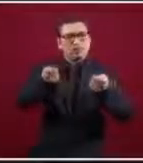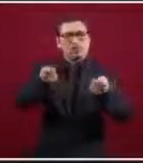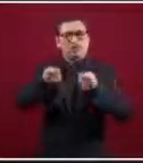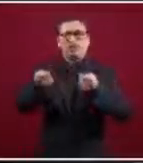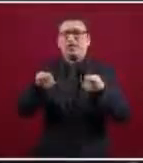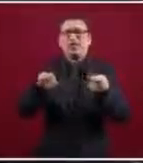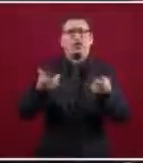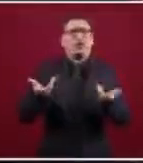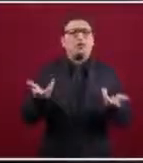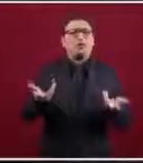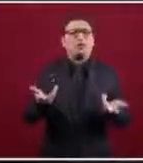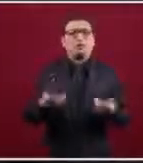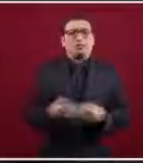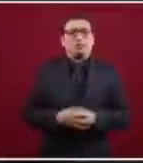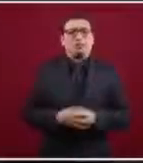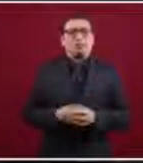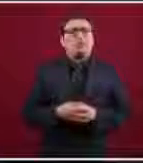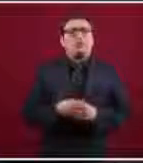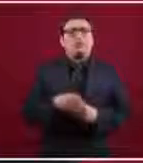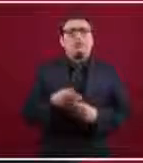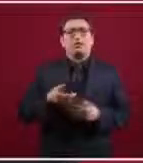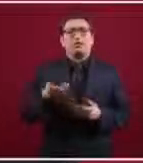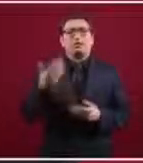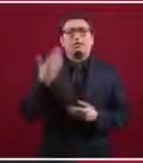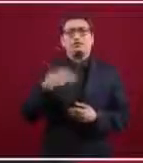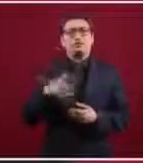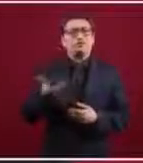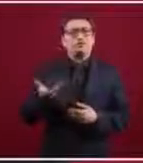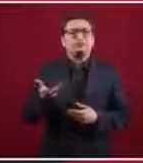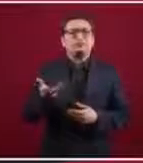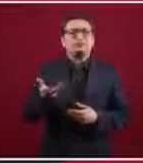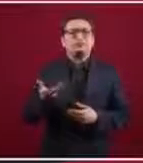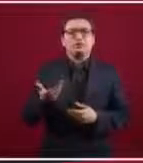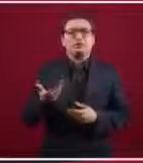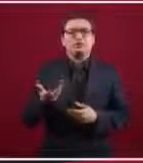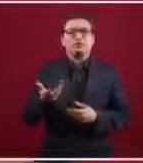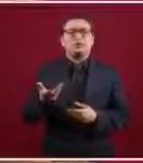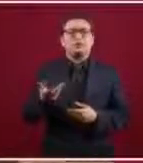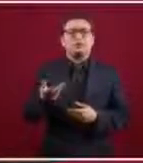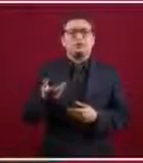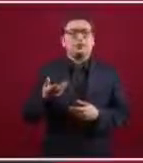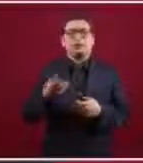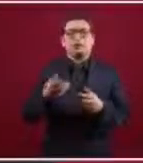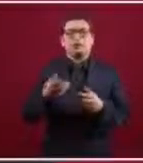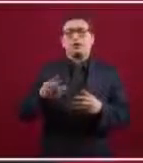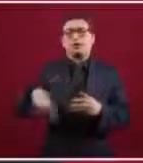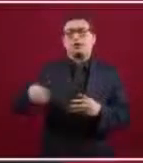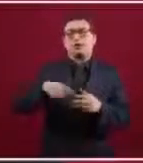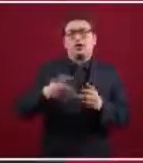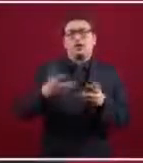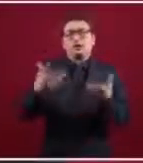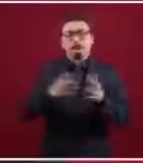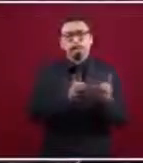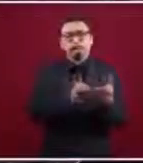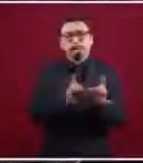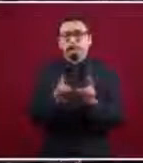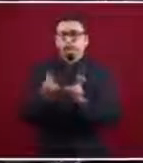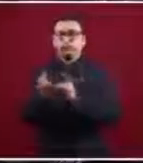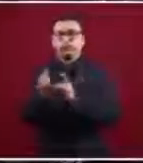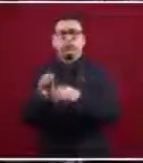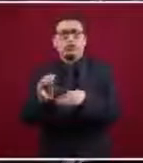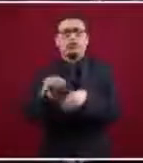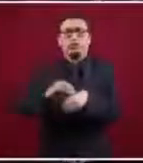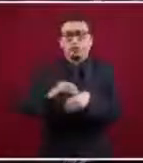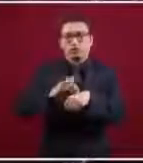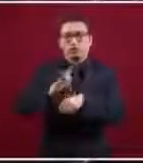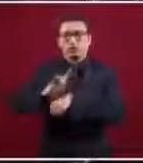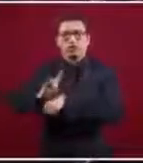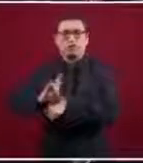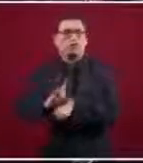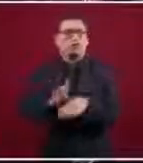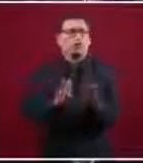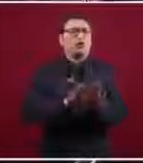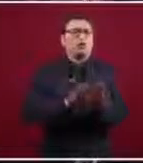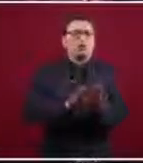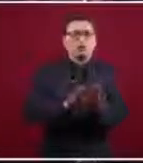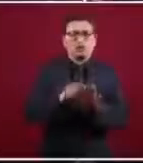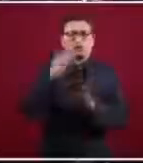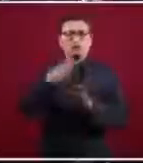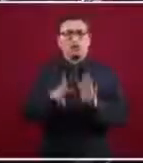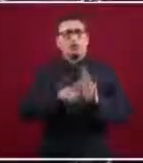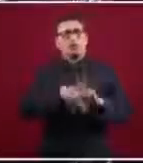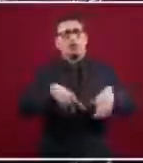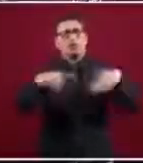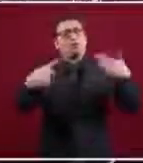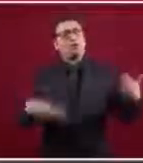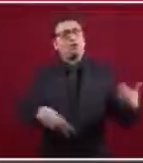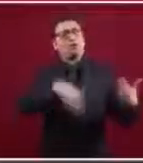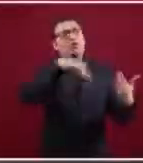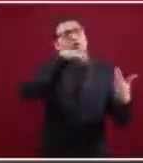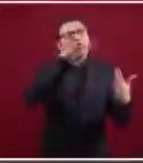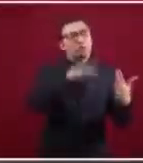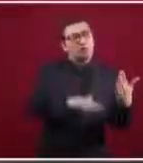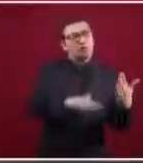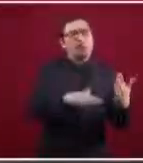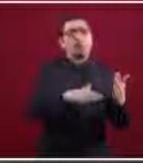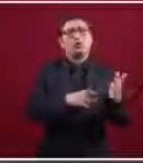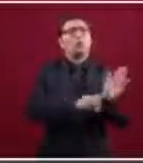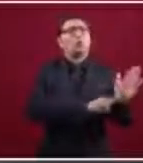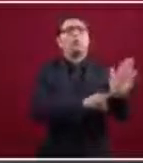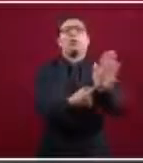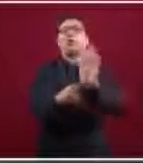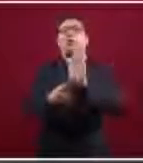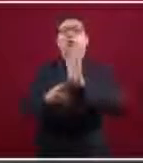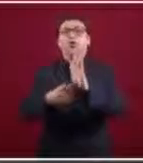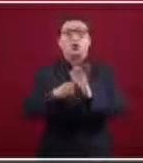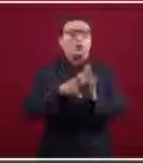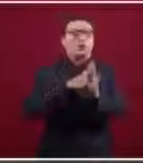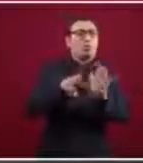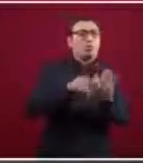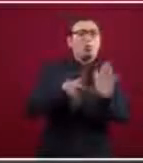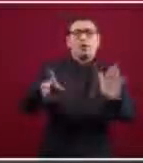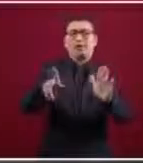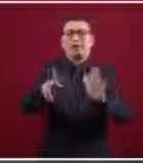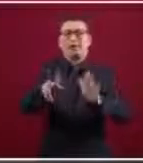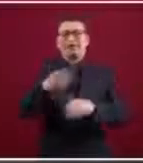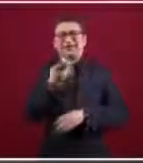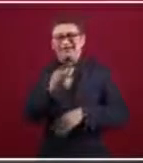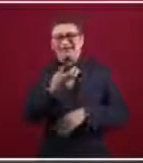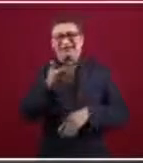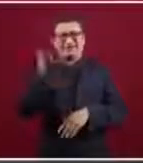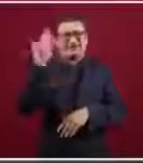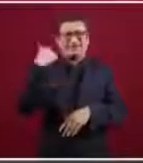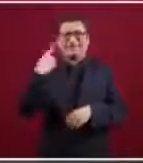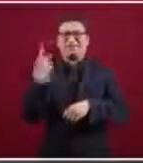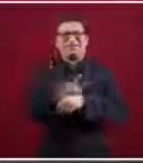se creaban escenarios a través de las columnas, a través del periodismo, eso ya pasó; ahora